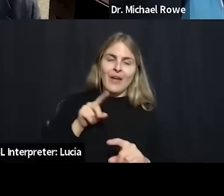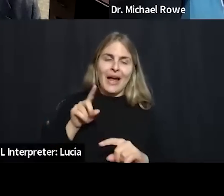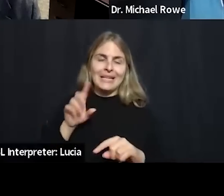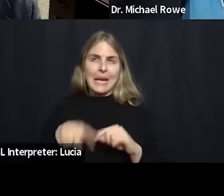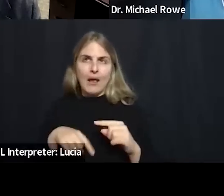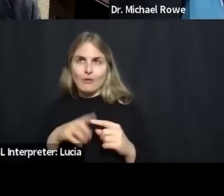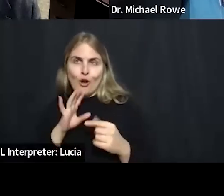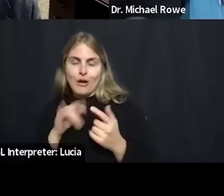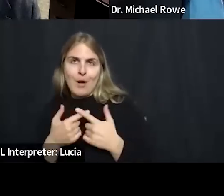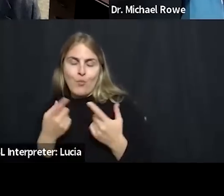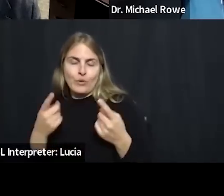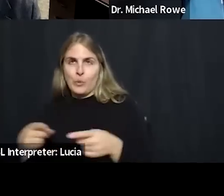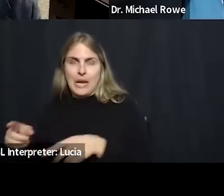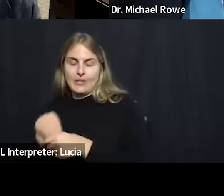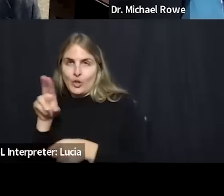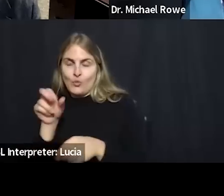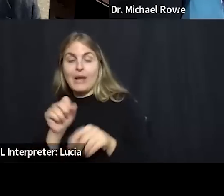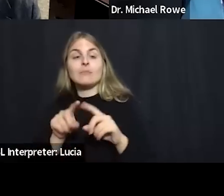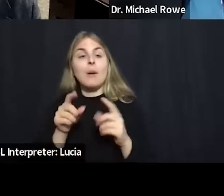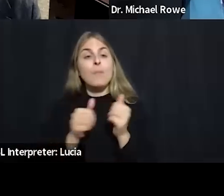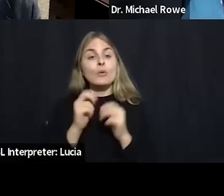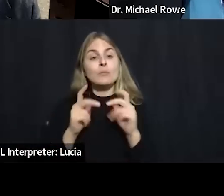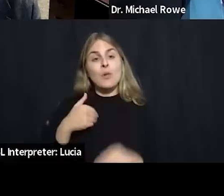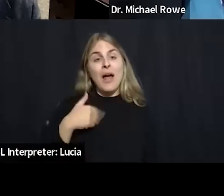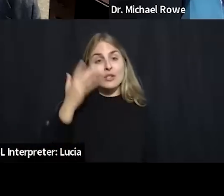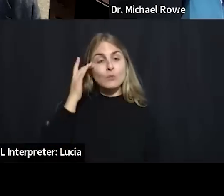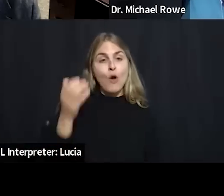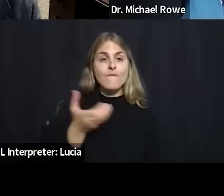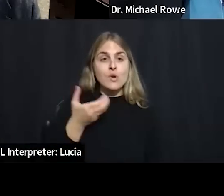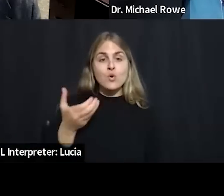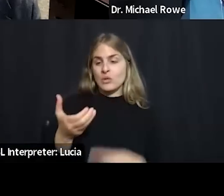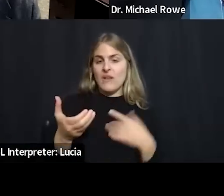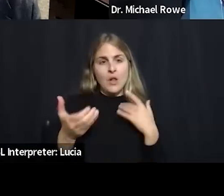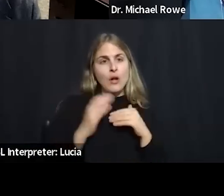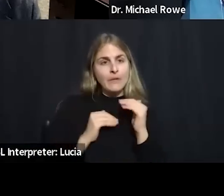pero la mayoría de la gente tenía teléfonos inteligentes y se sentía bastante cómoda usándolos.